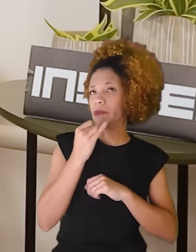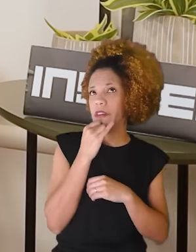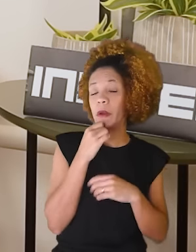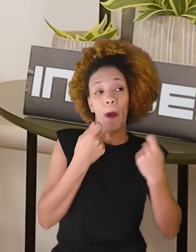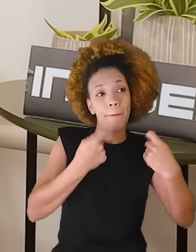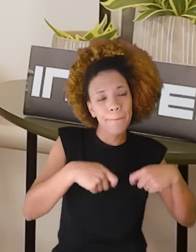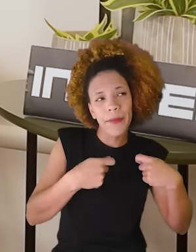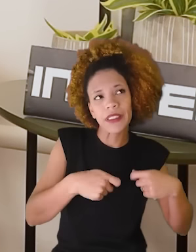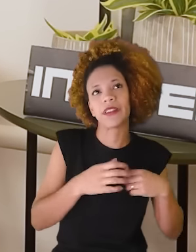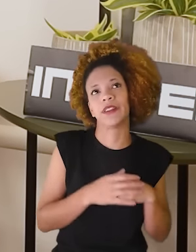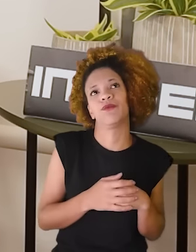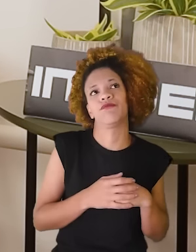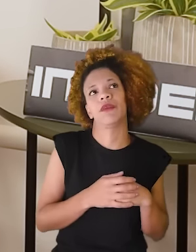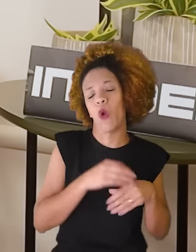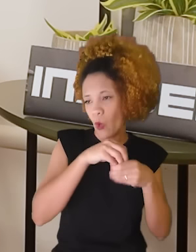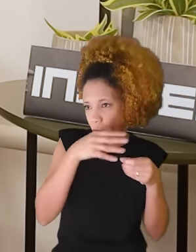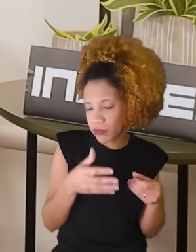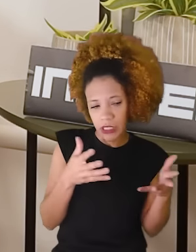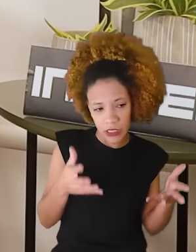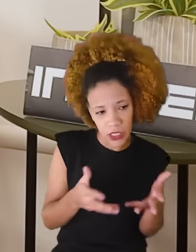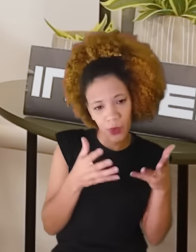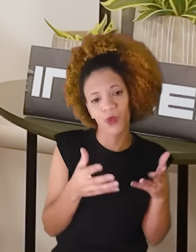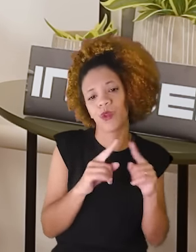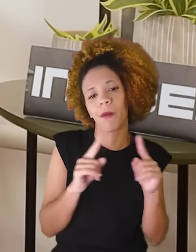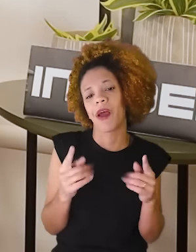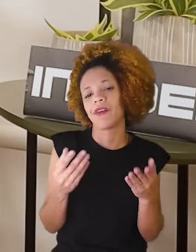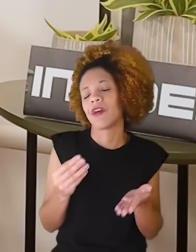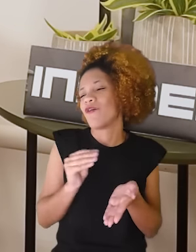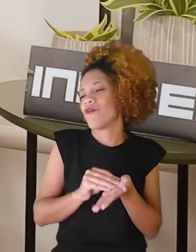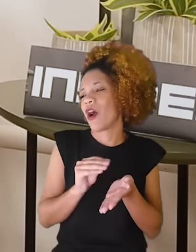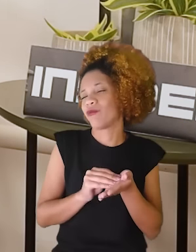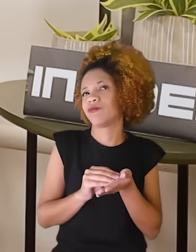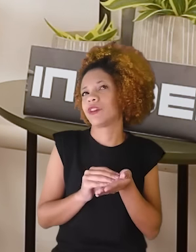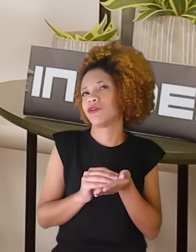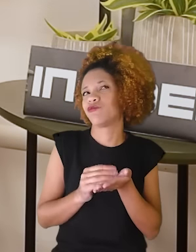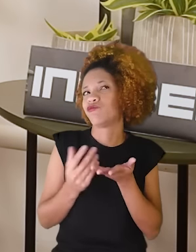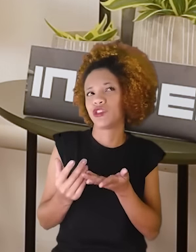caramba eu preciso produzir e às vezes eu não consigo por falta de ideias por falta de braço